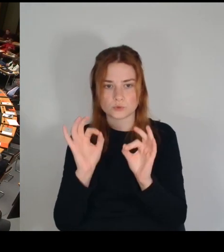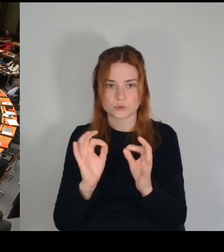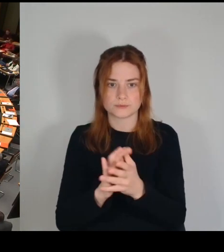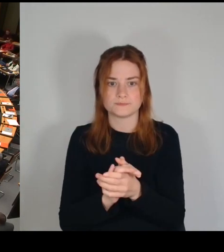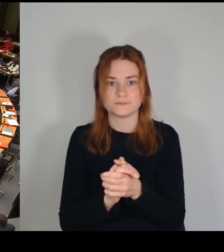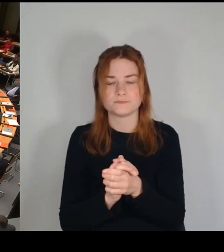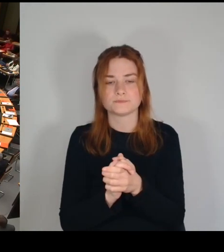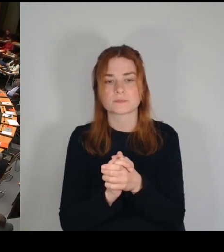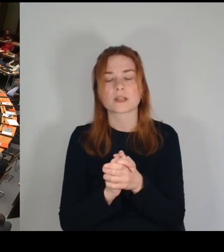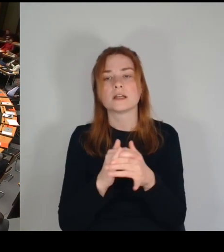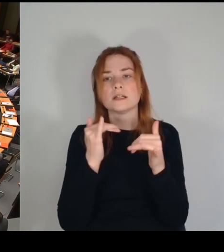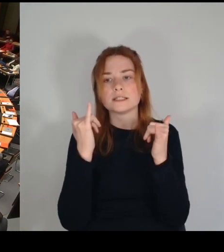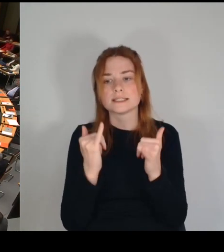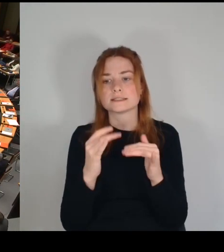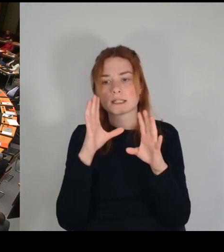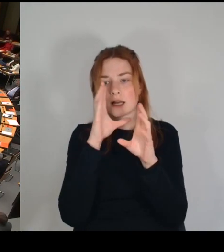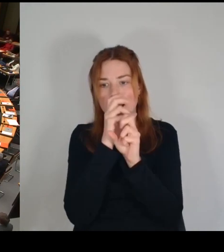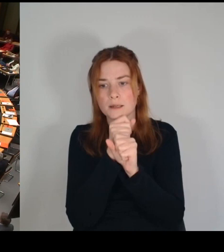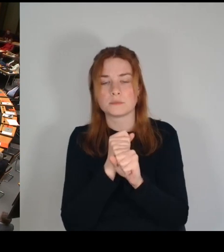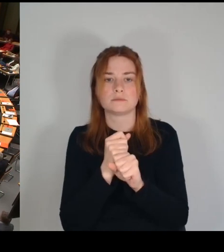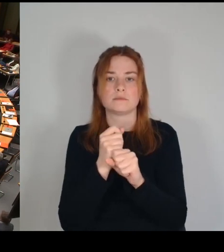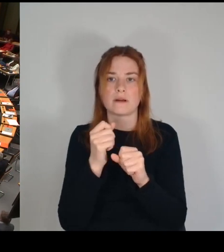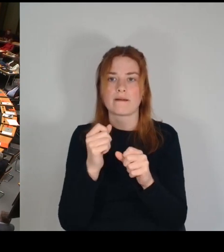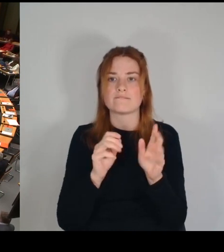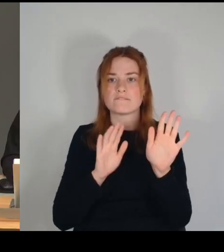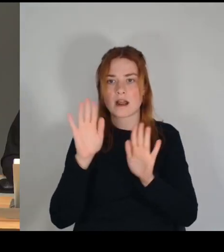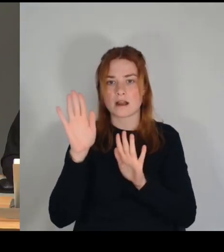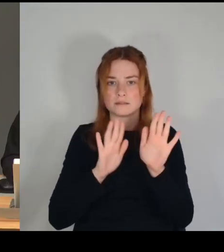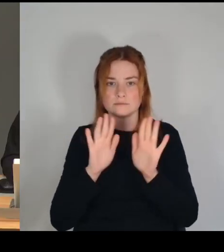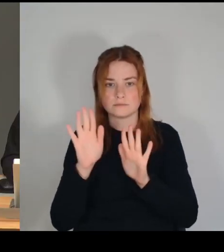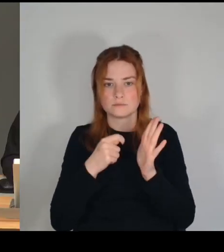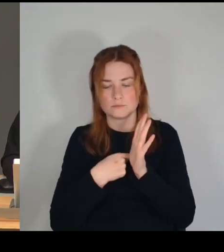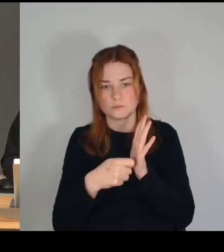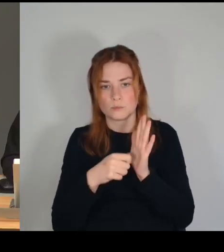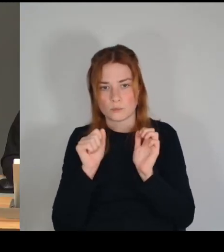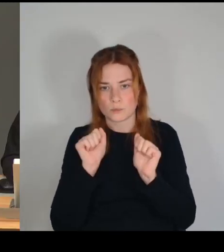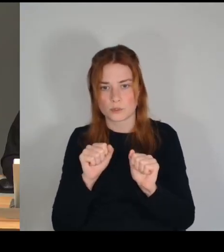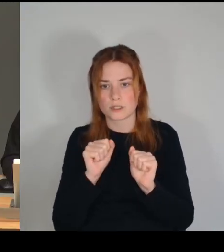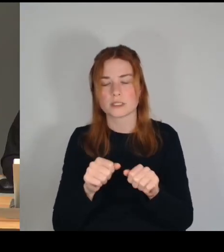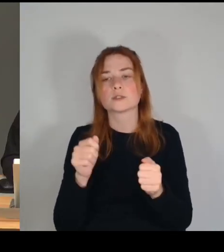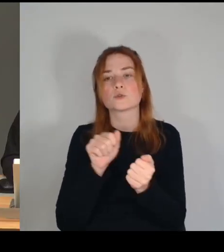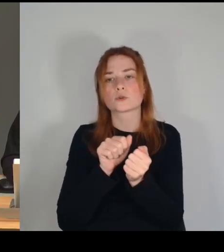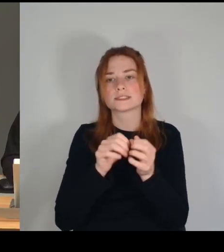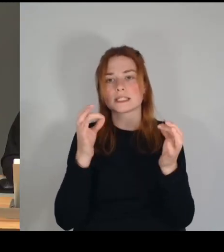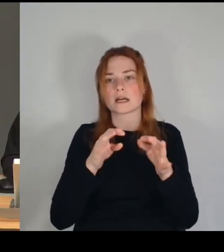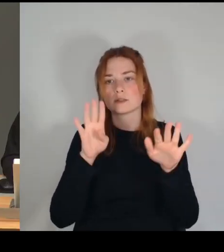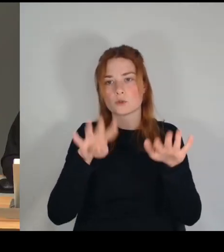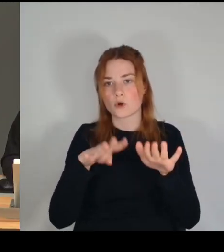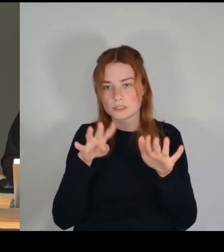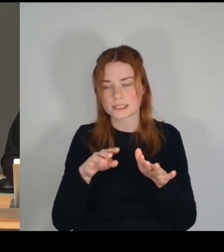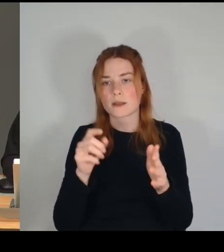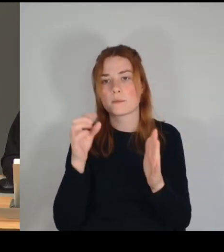Tagesordnungspunkt fünf, die Drucksache 19 909, die Wahl eines stellvertretenden Mitglieds und Wahl des stellvertretenden Vorsitzenden